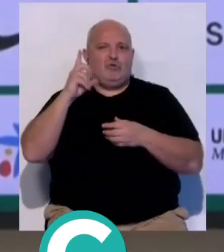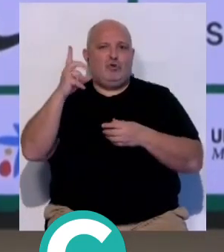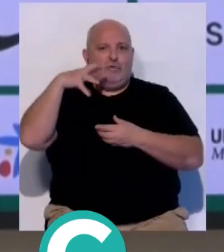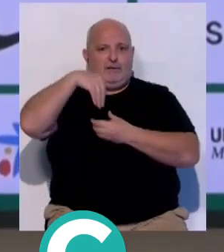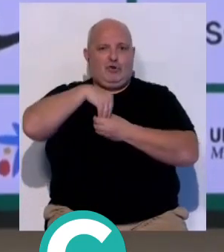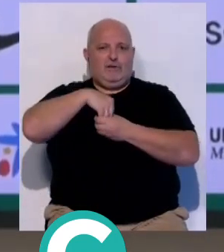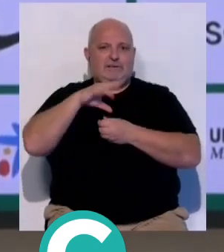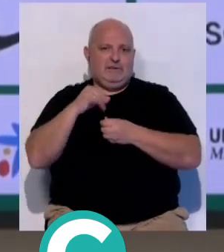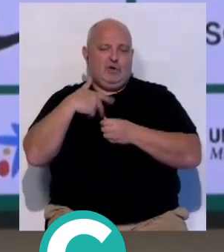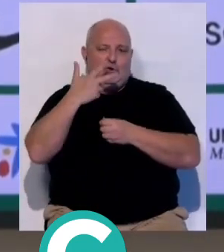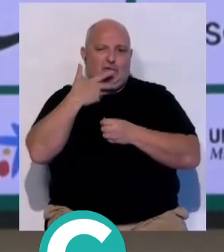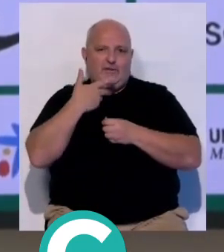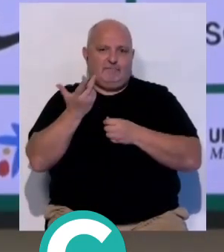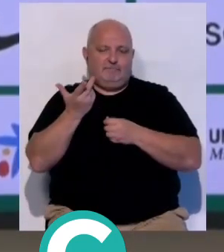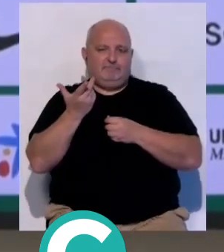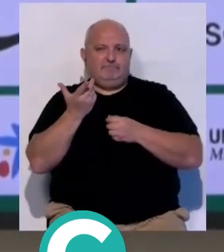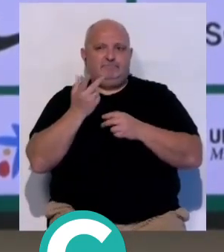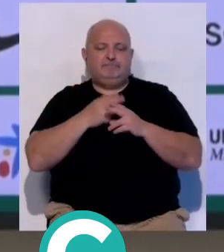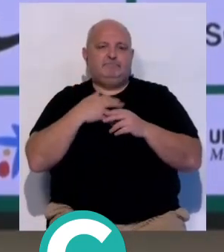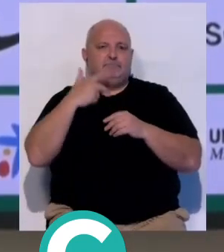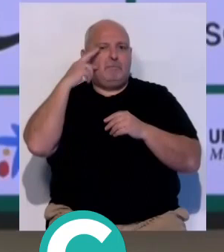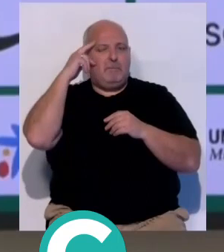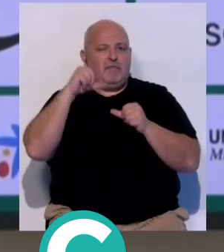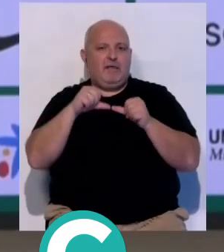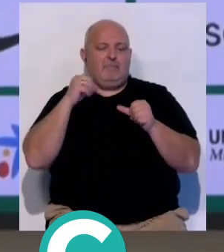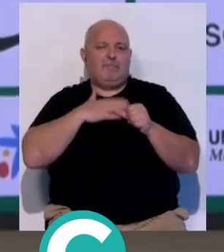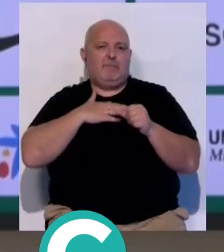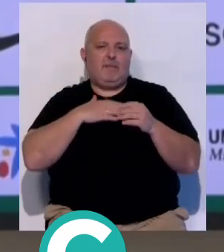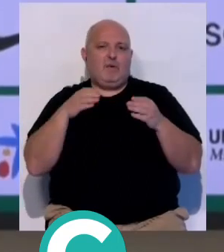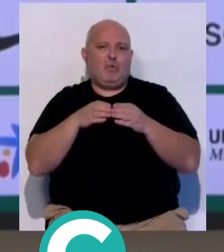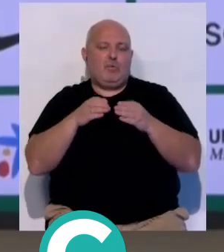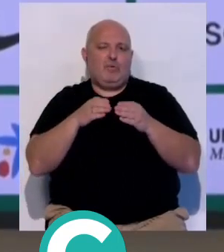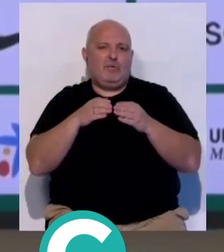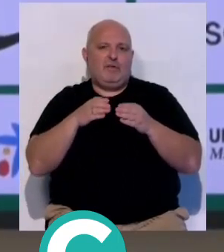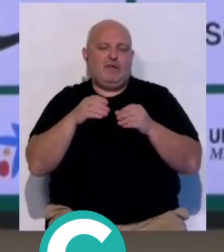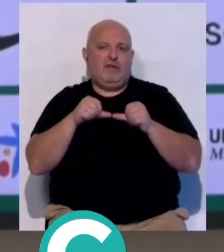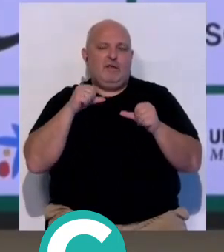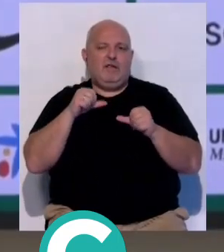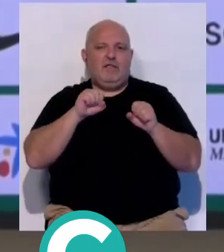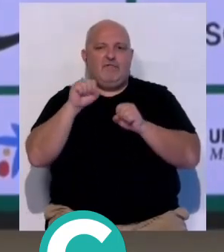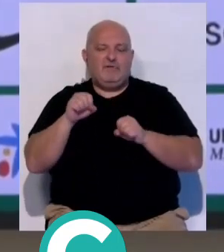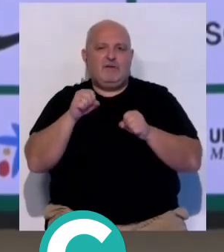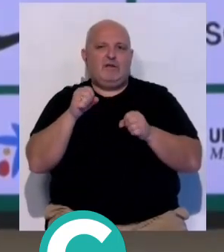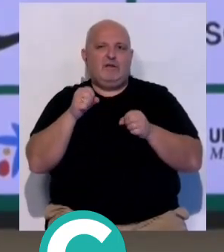dentro y y te puedo nombrar mi experiencia con el grupo de defensa y Justicia de Racing de la u de